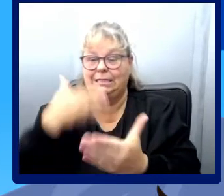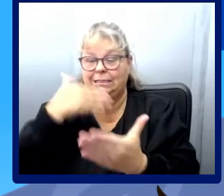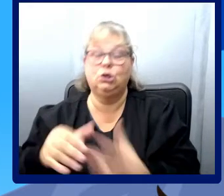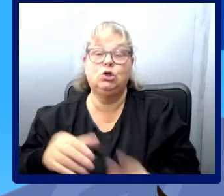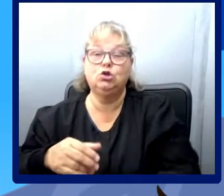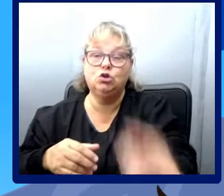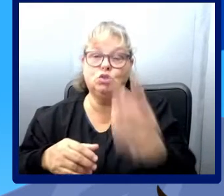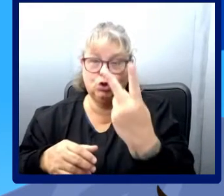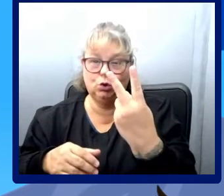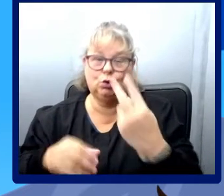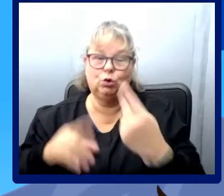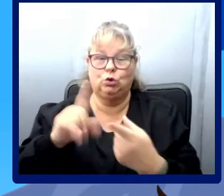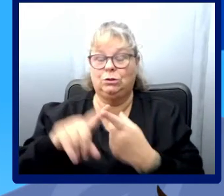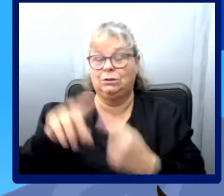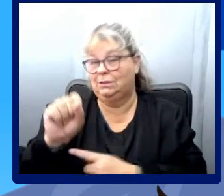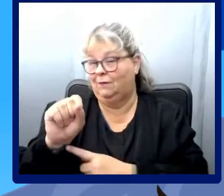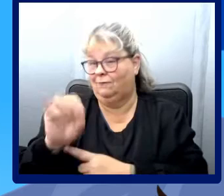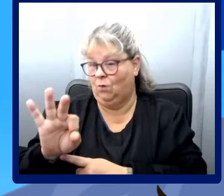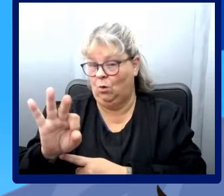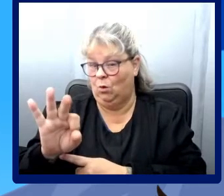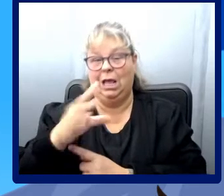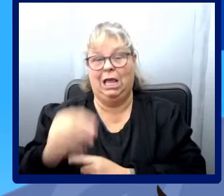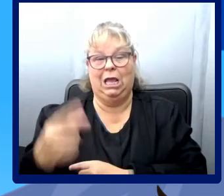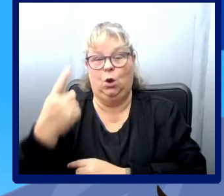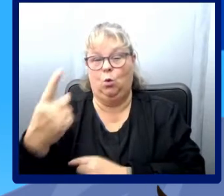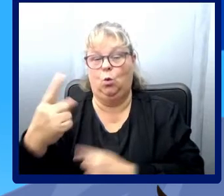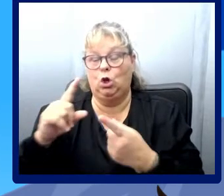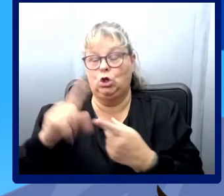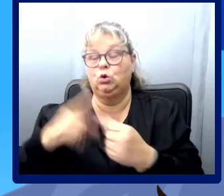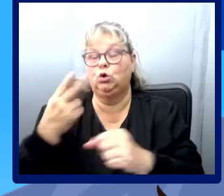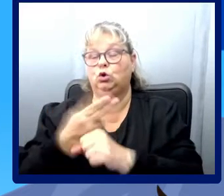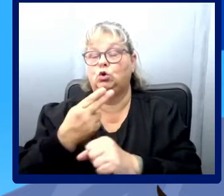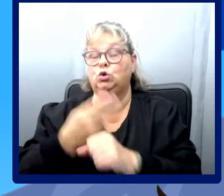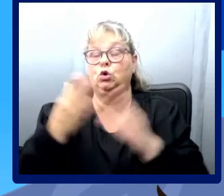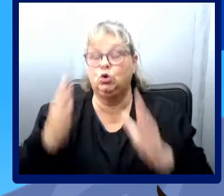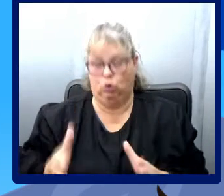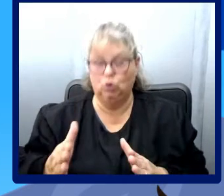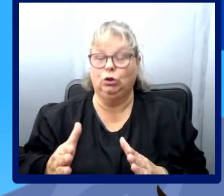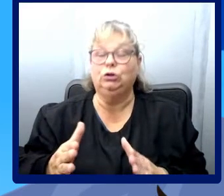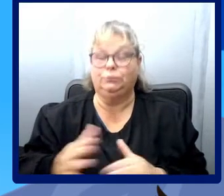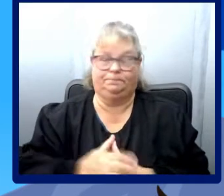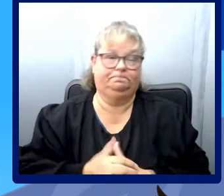Uno al administrador de Salesforce, otro al usuario que ejecutó el flujo y vio el error.